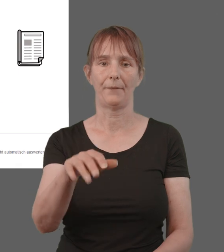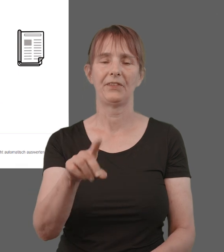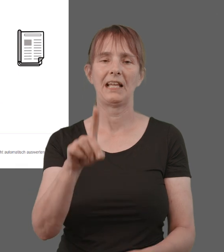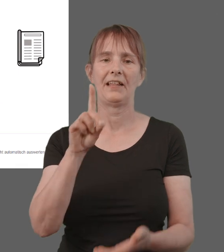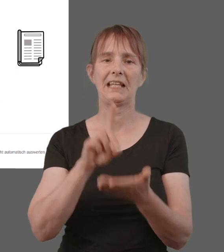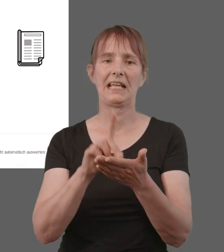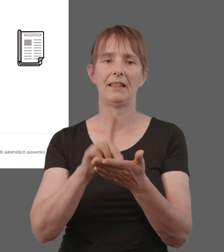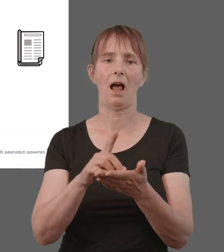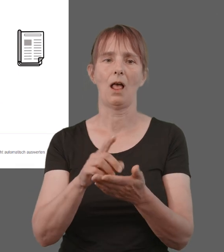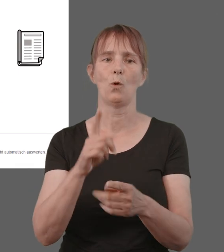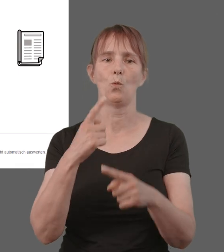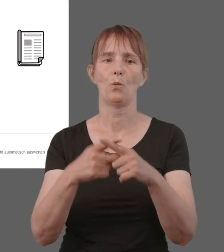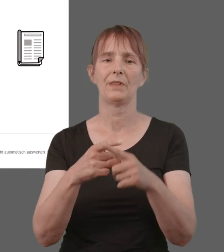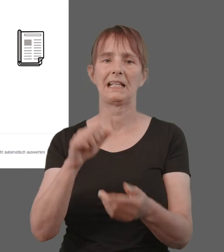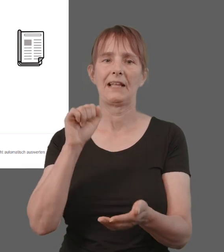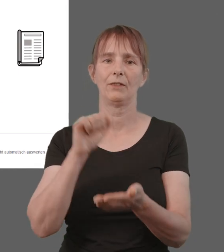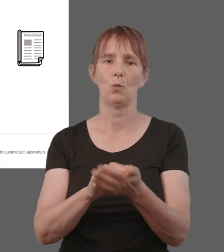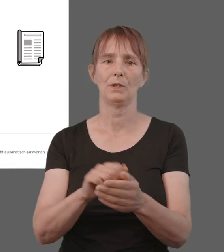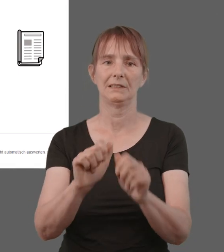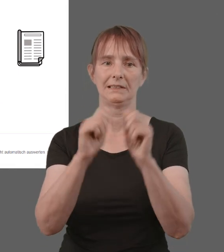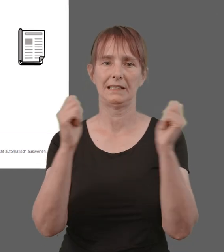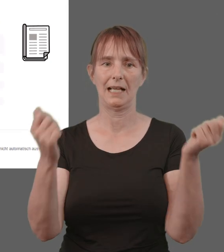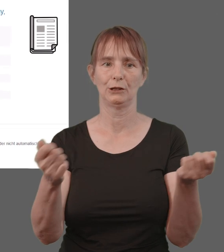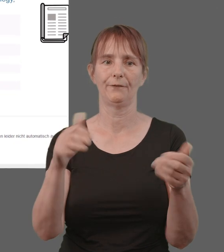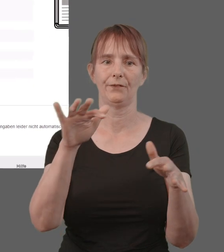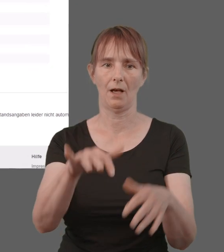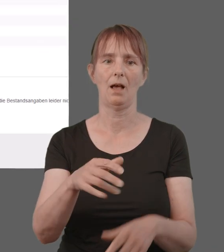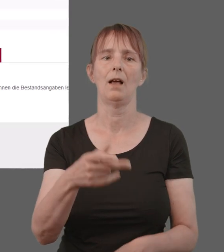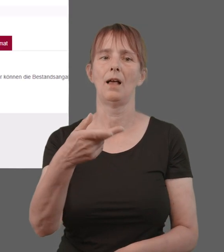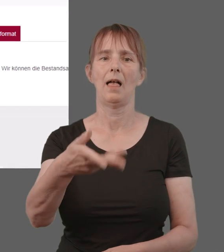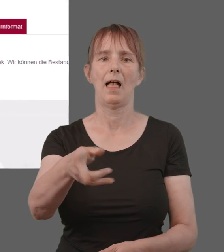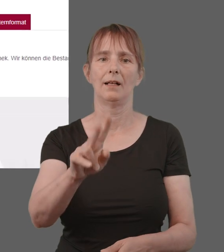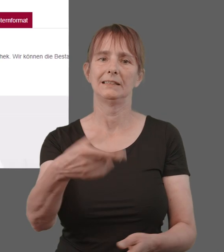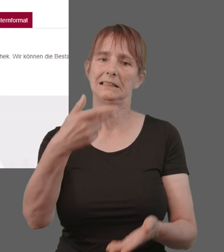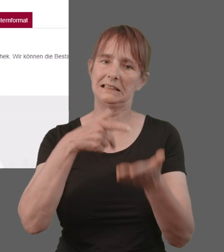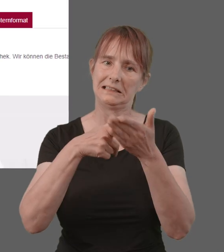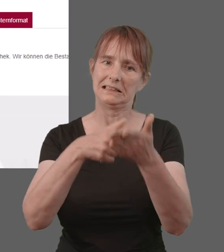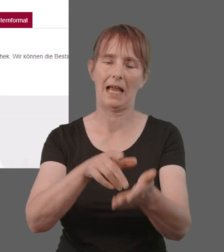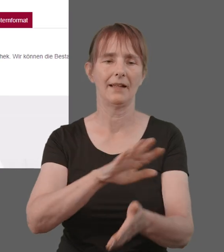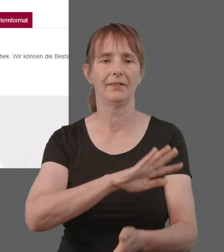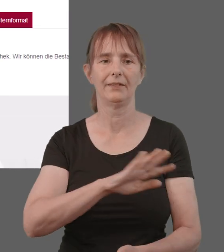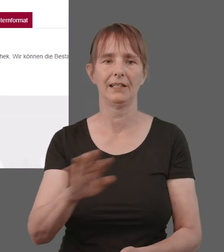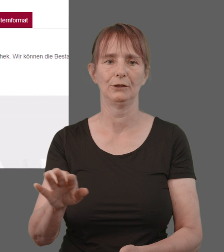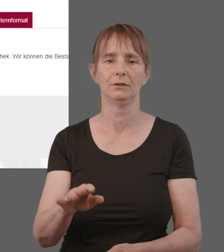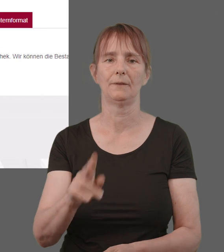kann es passieren, dass am Treffer folgende Anzeige steht. An dieser Stelle können Sie nur das freie